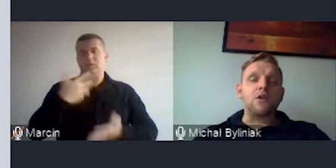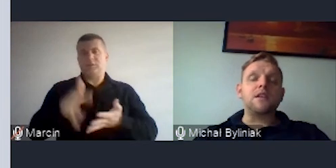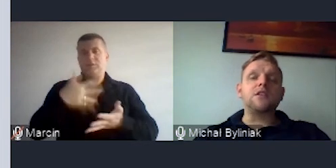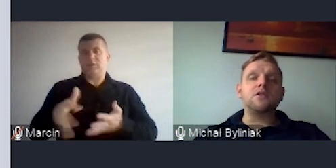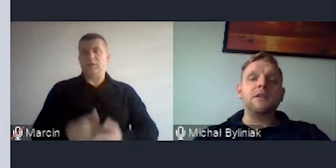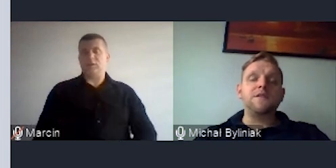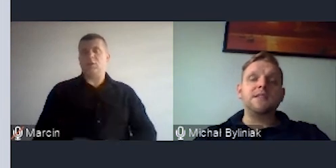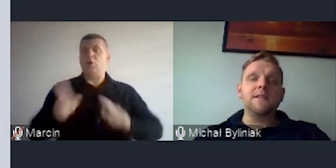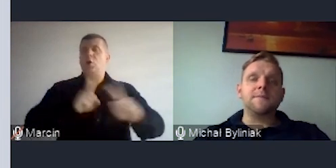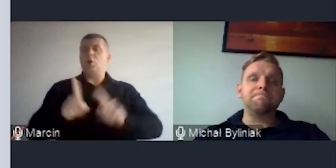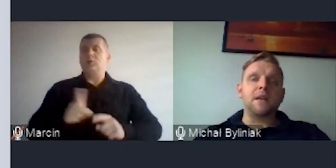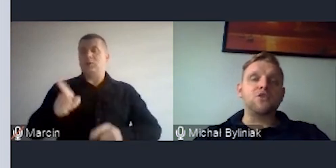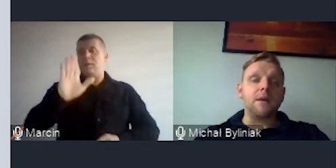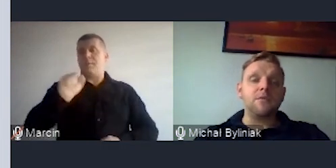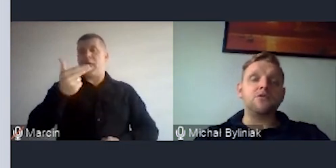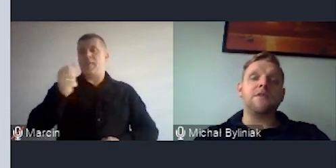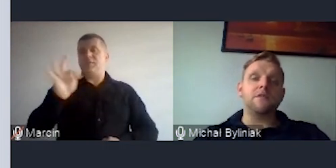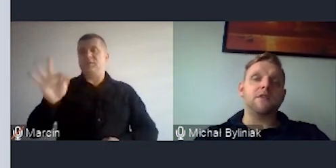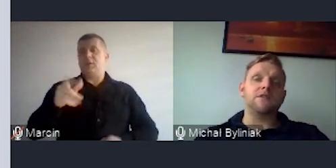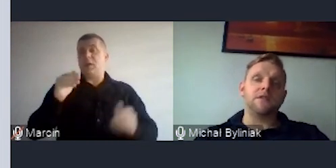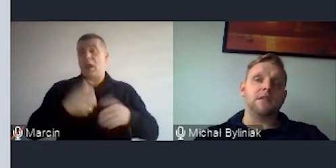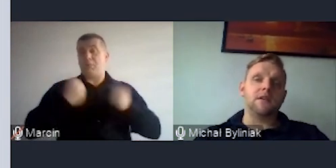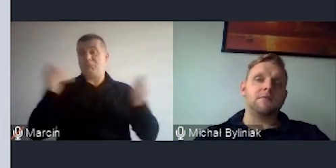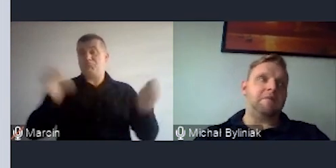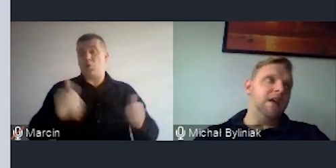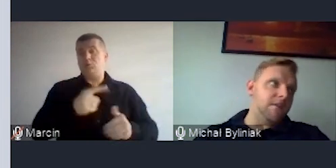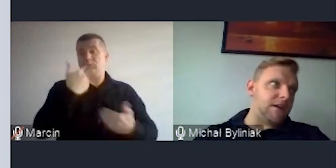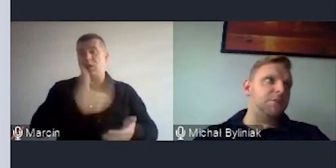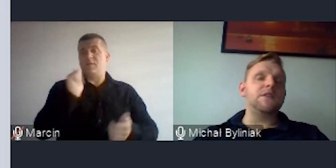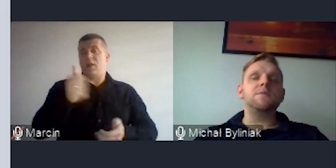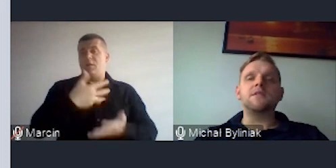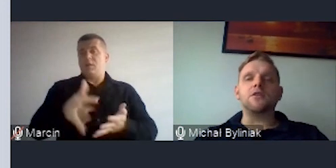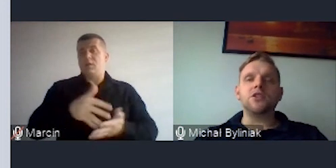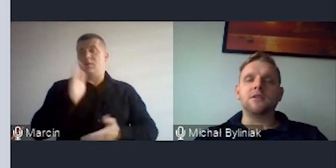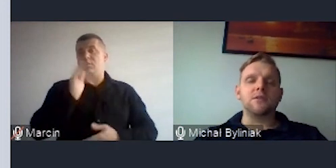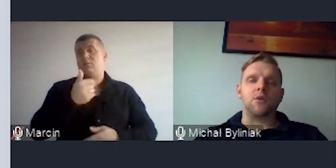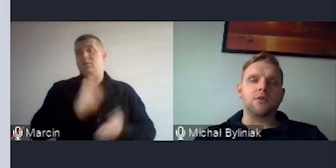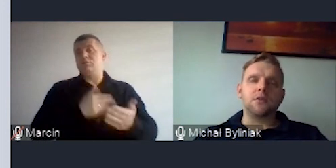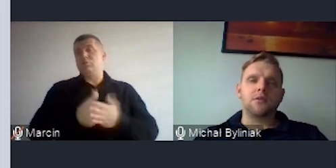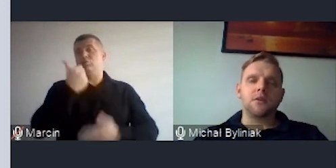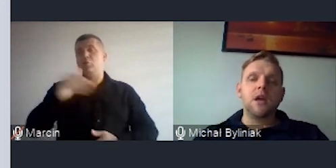Oznacza to, że beneficjent, żeby móc kwalifikować wydatek, powiedzmy 100 000 złotych,